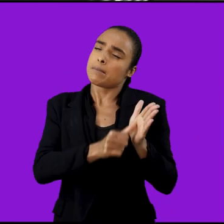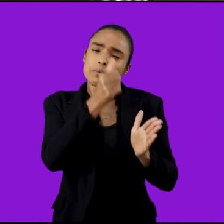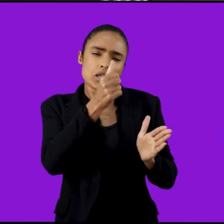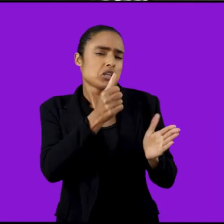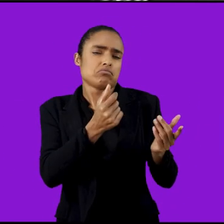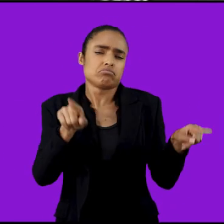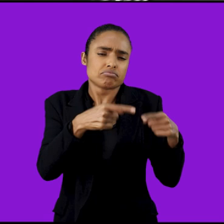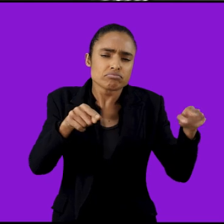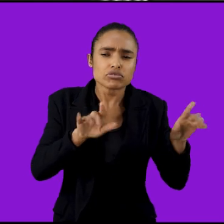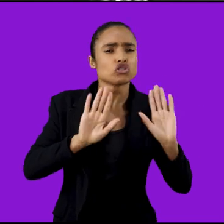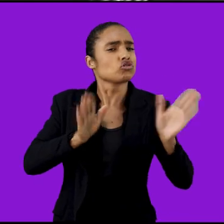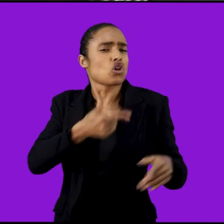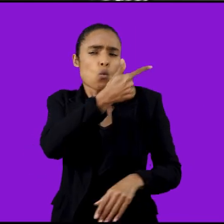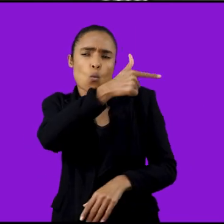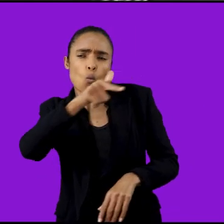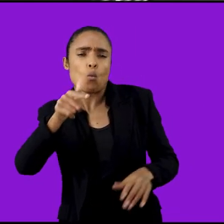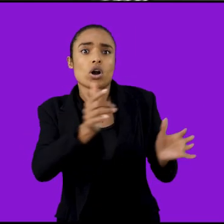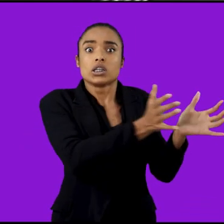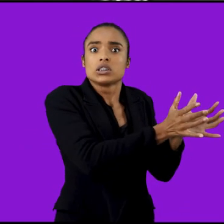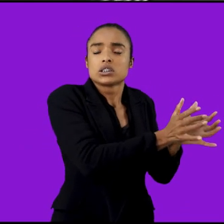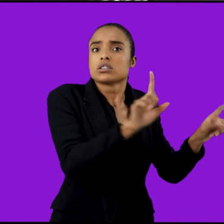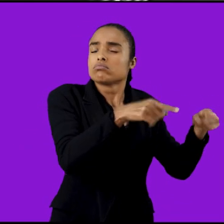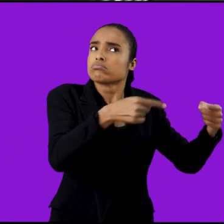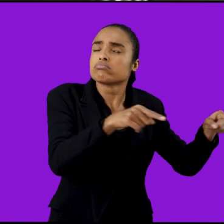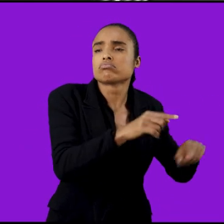lá no começo, assim. A gente tinha acabado de lançar a primeira mixtape e tal. Já tinha